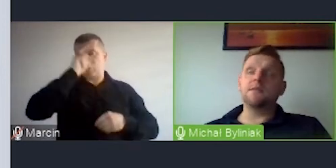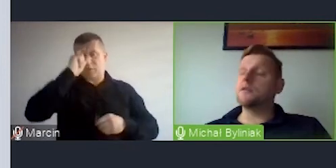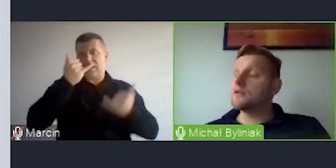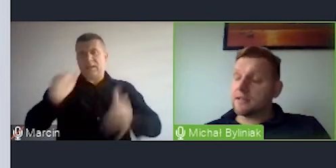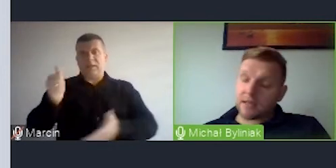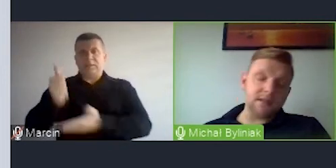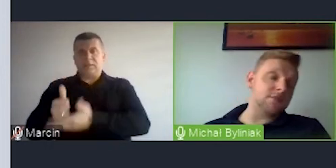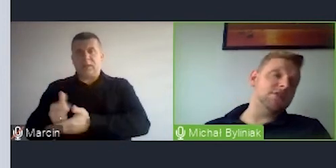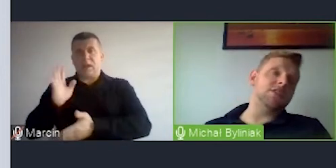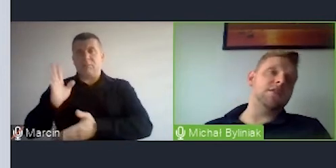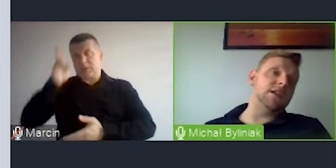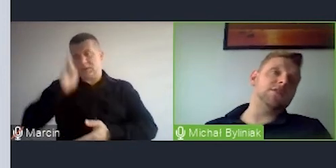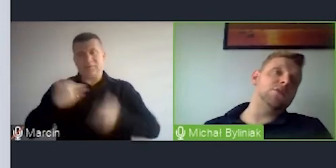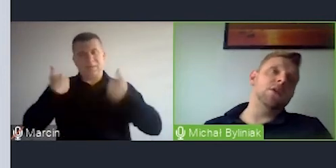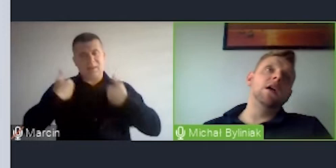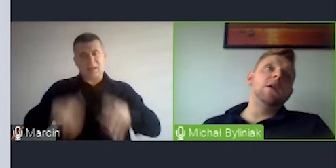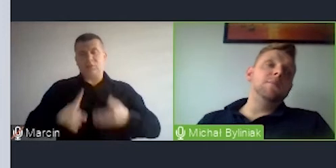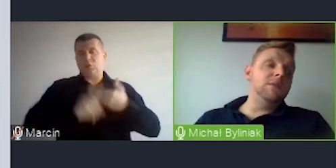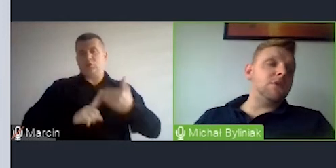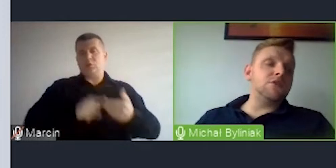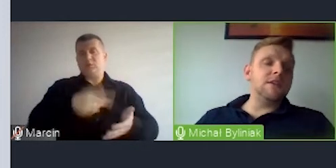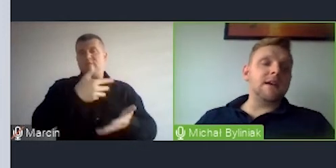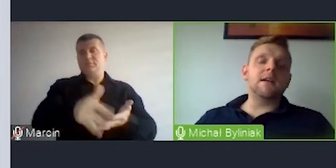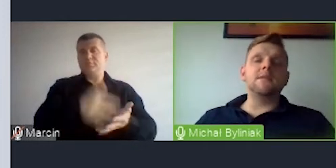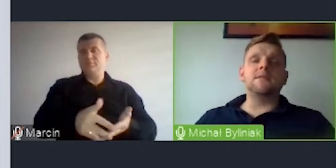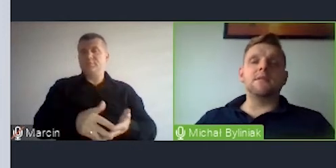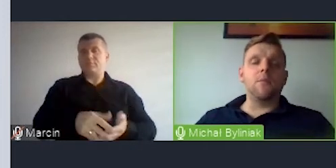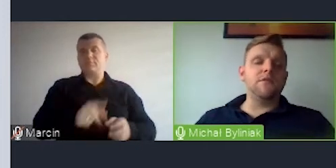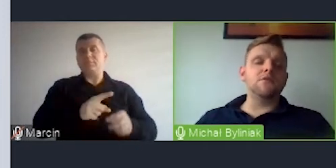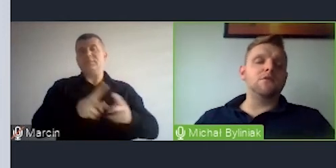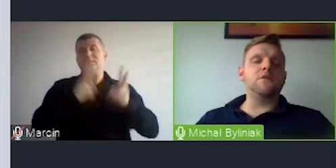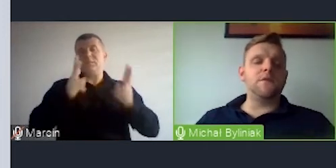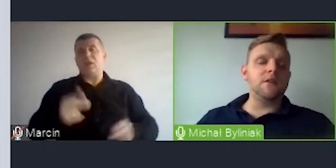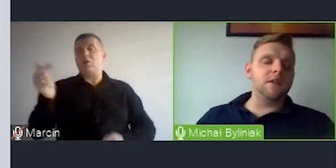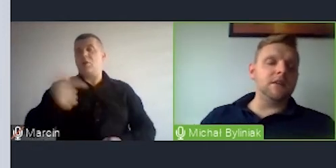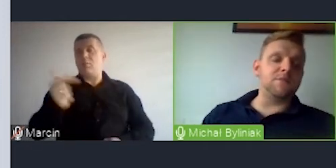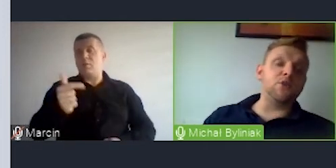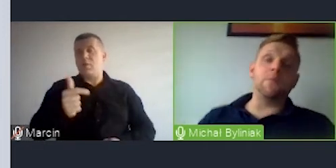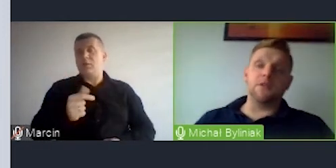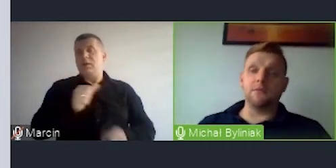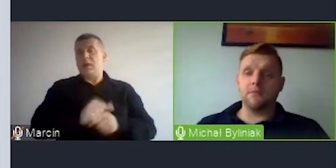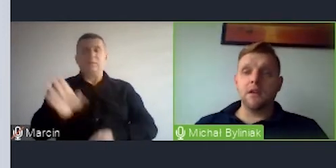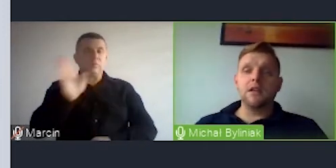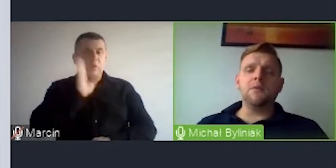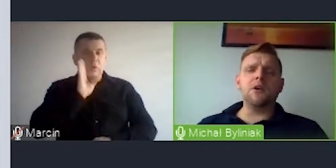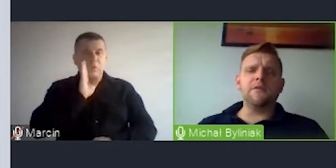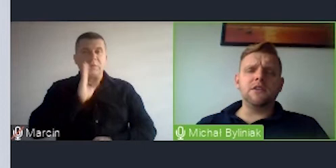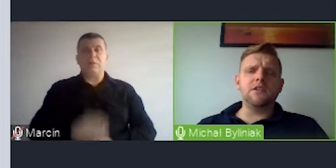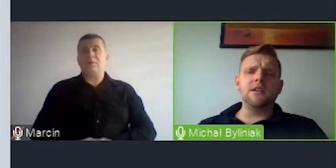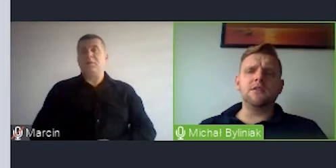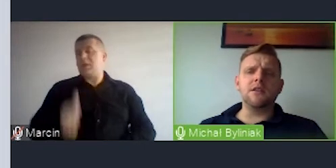Instytucja nie chce rozliczyć tego wydatku, mimo, że zakres obowiązków jest podobny. Nie mogę powiedzieć, że identyczny